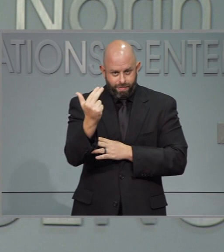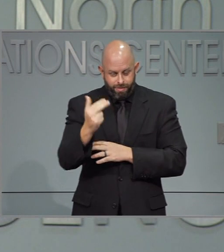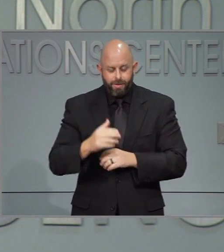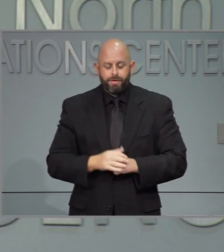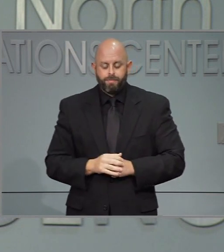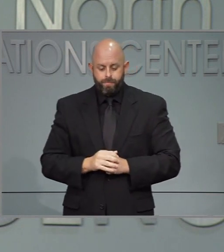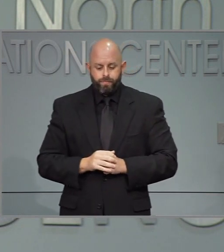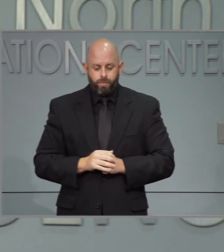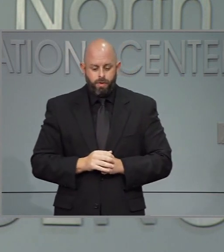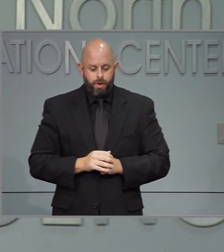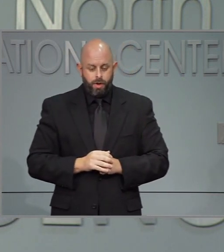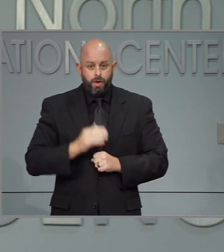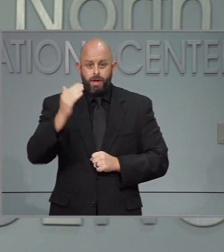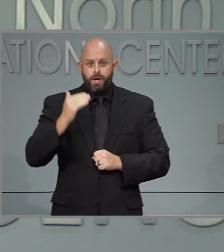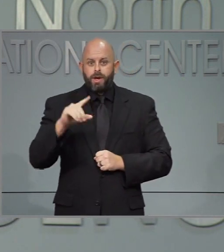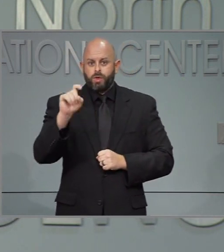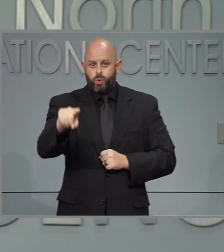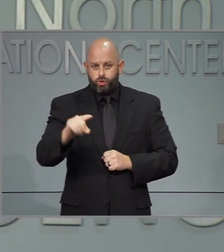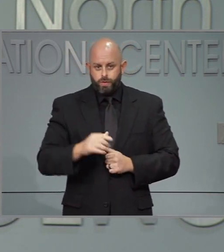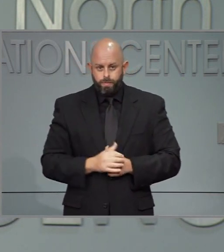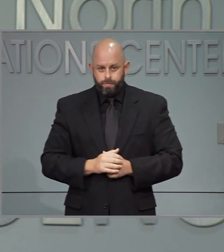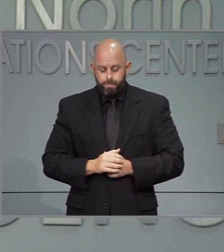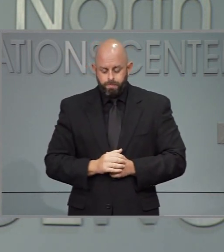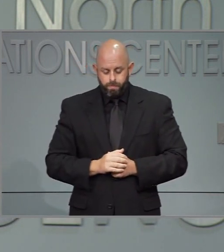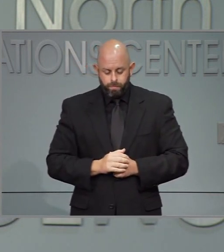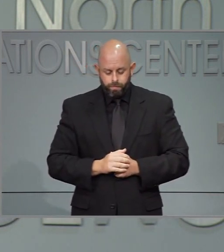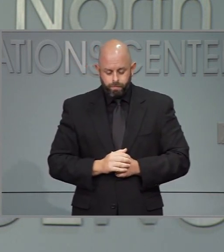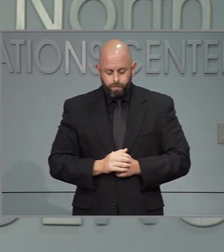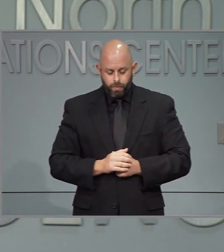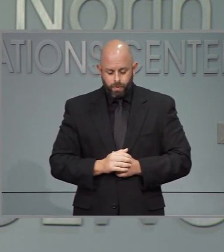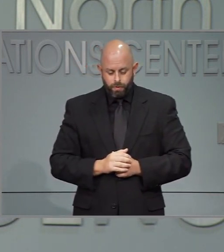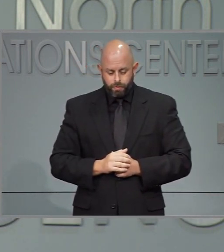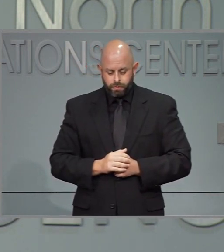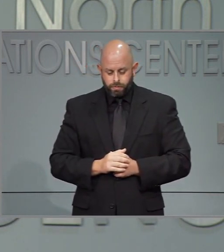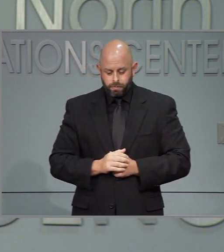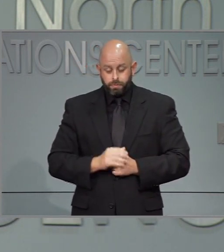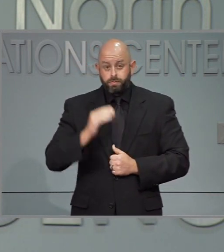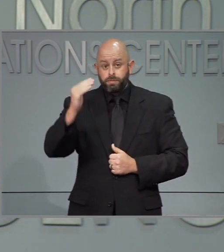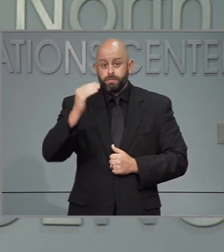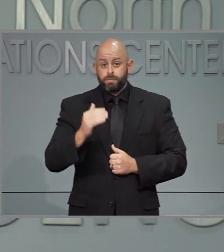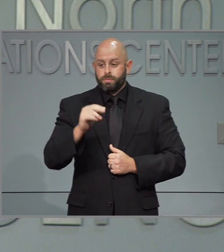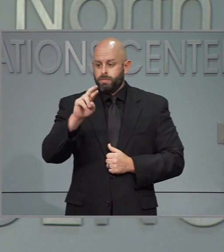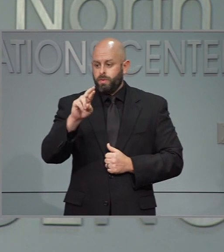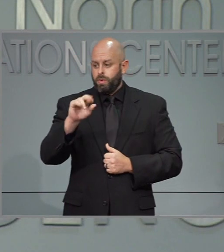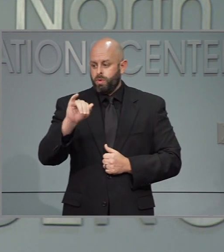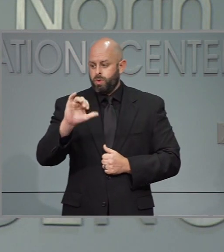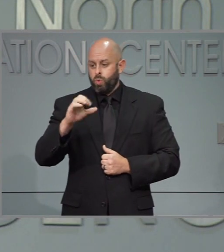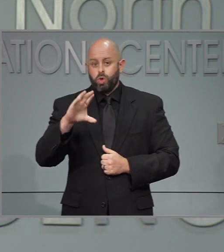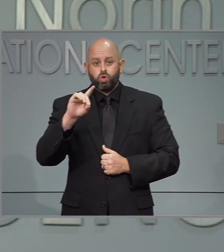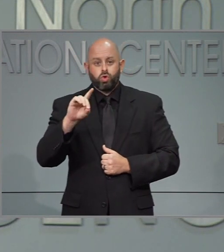Después de octubre quince la siguiente mi esposa y yo votaremos antes.